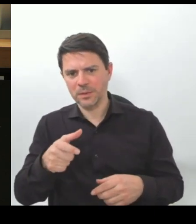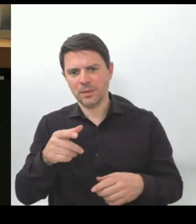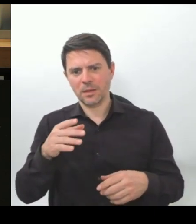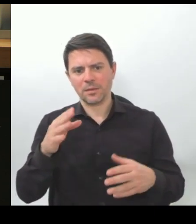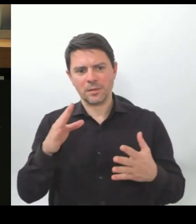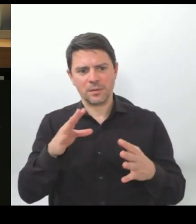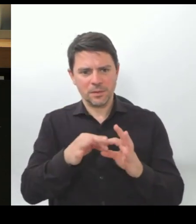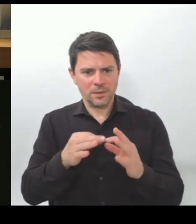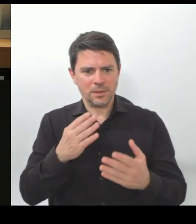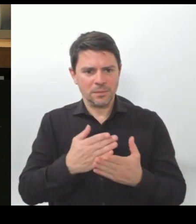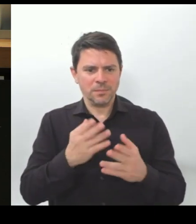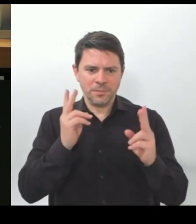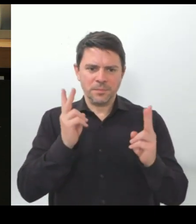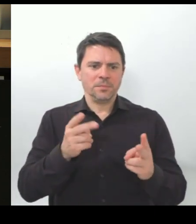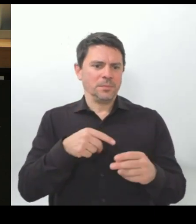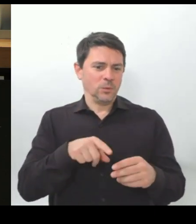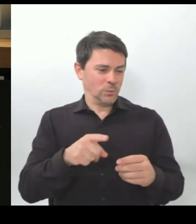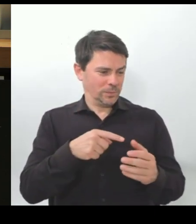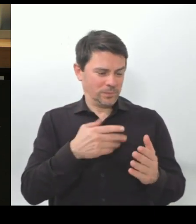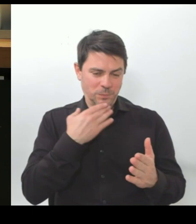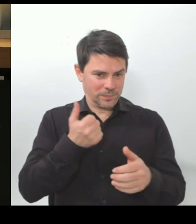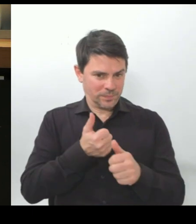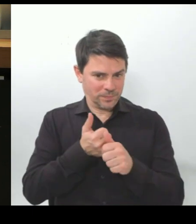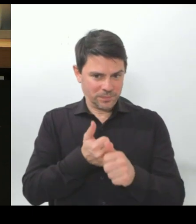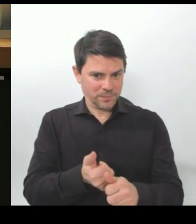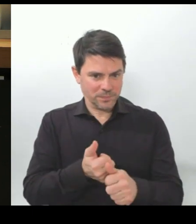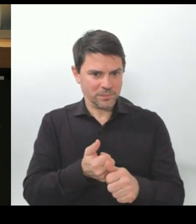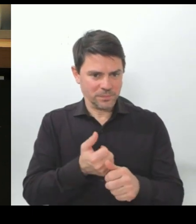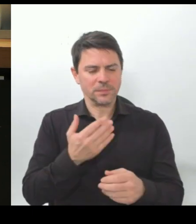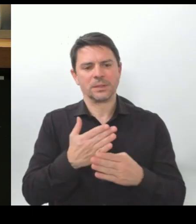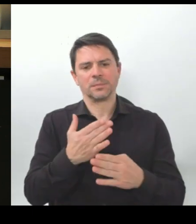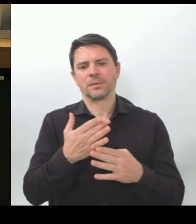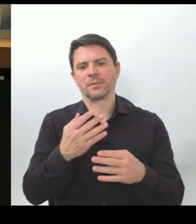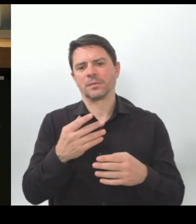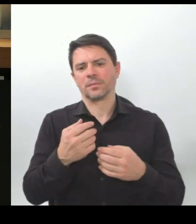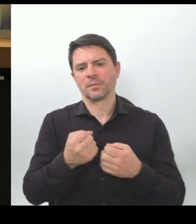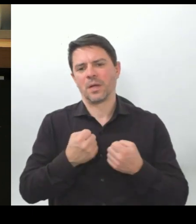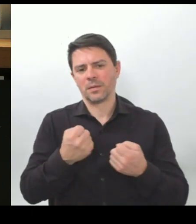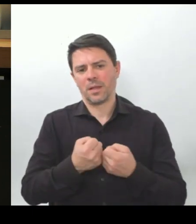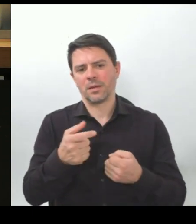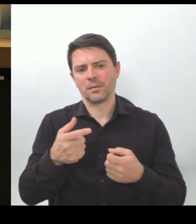35 % Erhöhung des Netz Entgeltes für jeden Stromkunden in 2023.